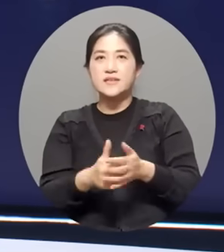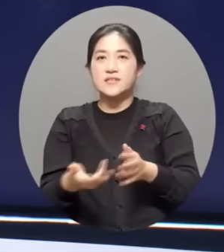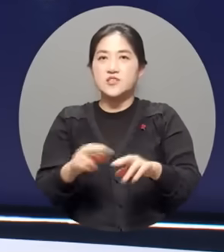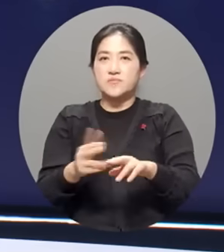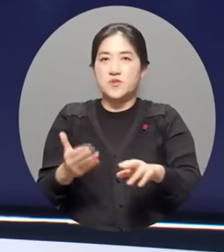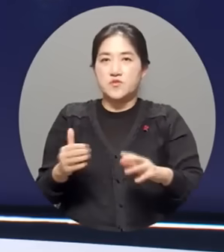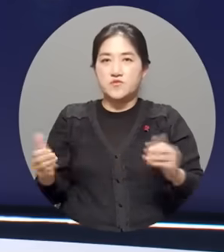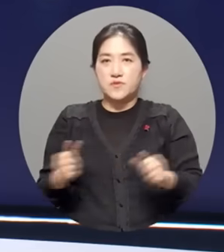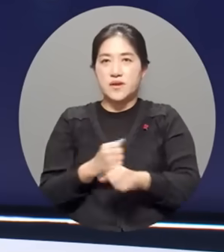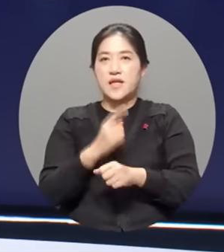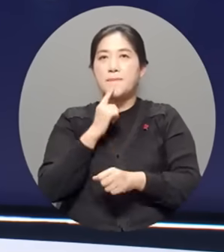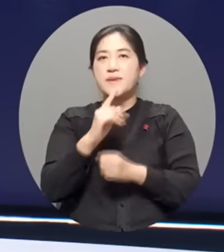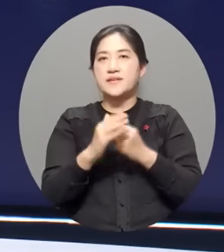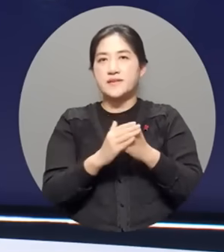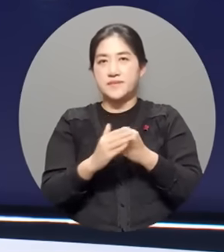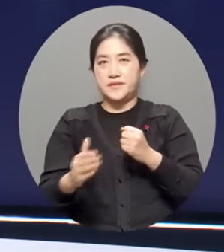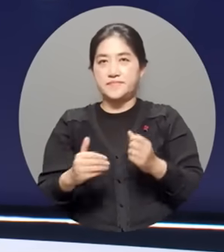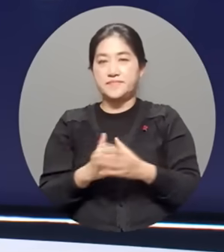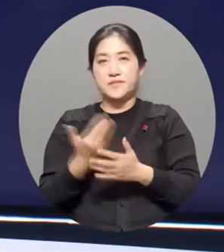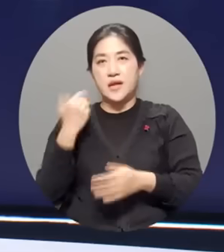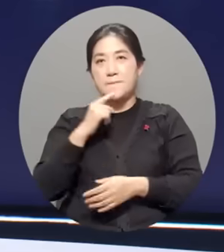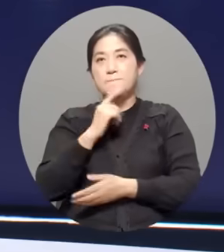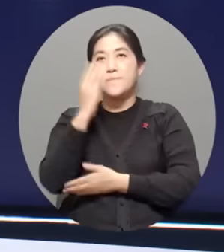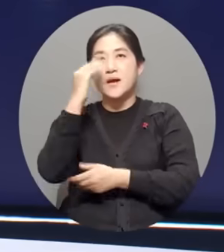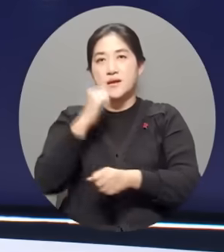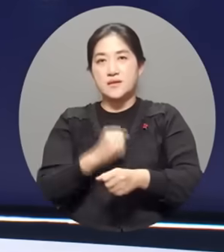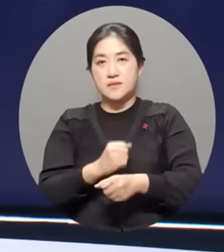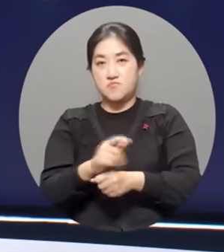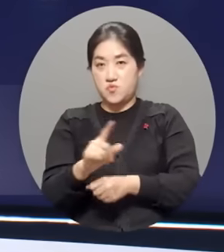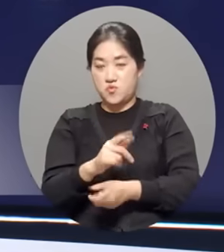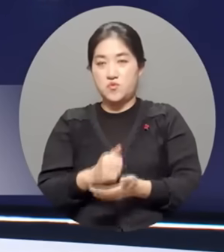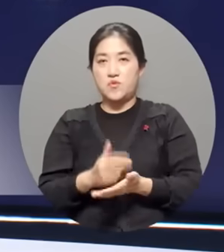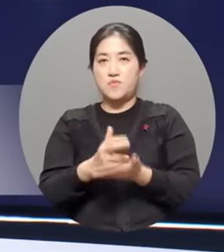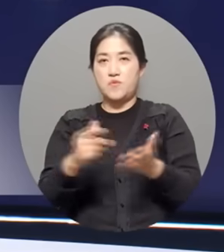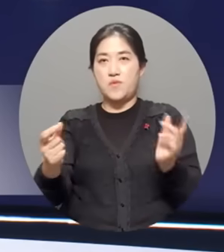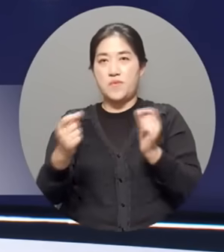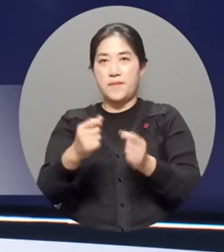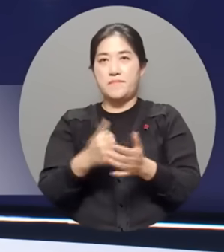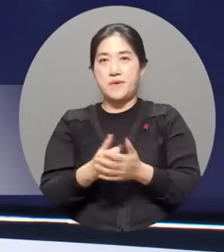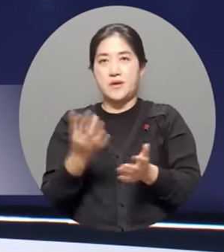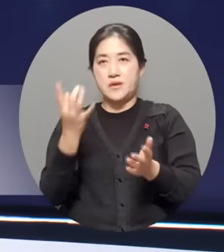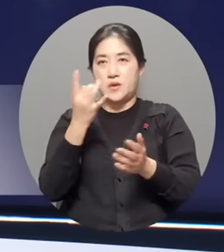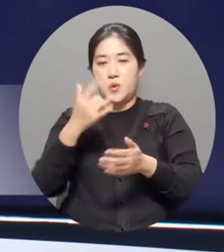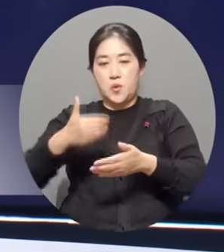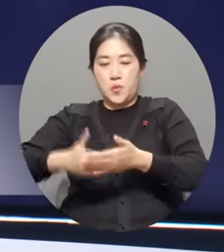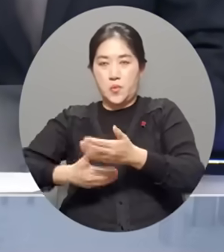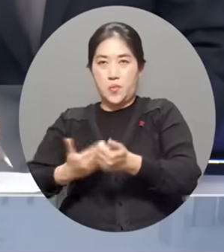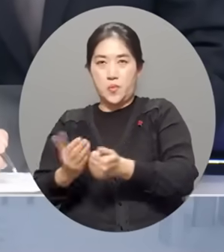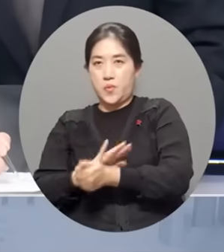어떤 여지가 있지 않을까 하는 전망이 나온거는요. 한동훈 장관이 취임 전에 국회에서 했던 말때문이었습니다. 당시 했던 말을 보면요.